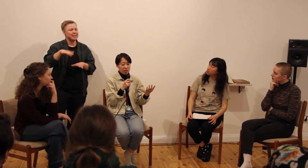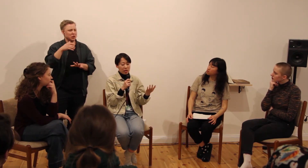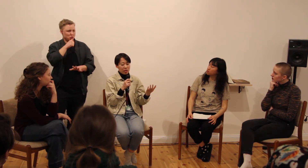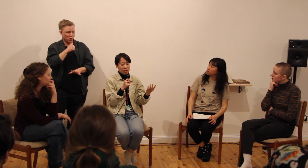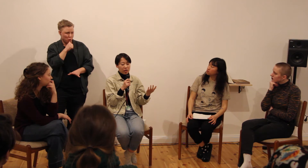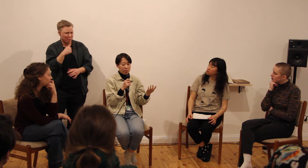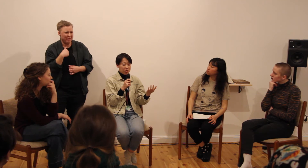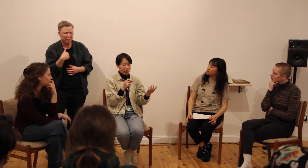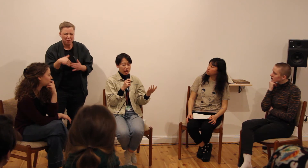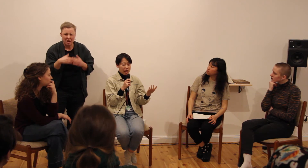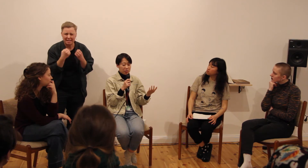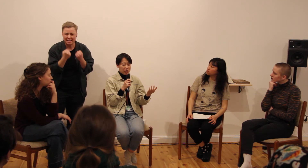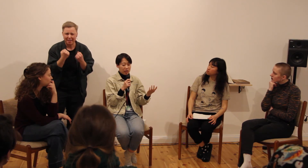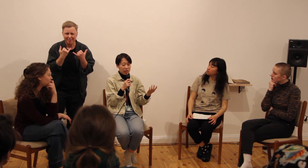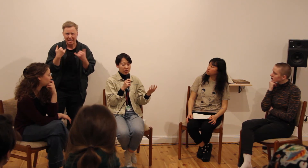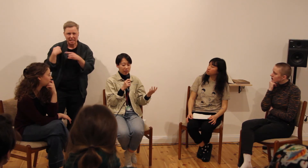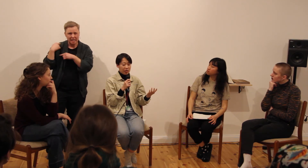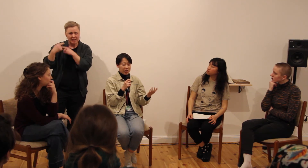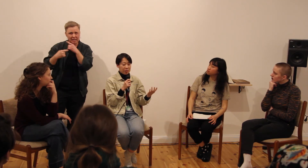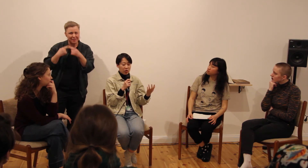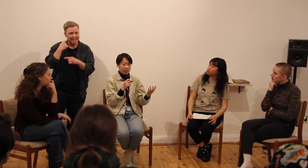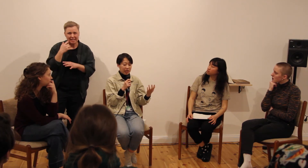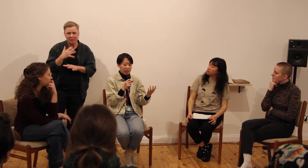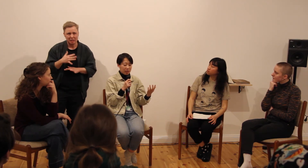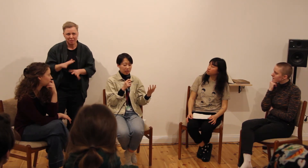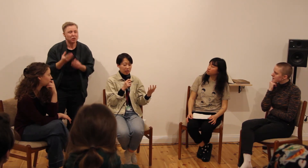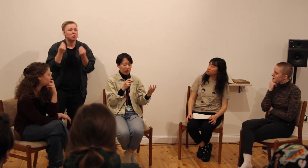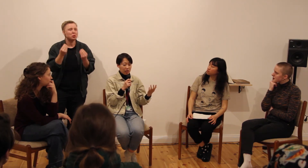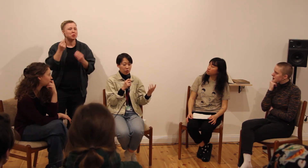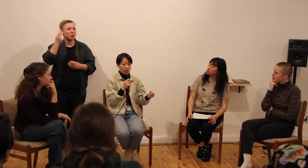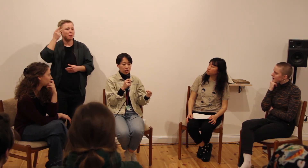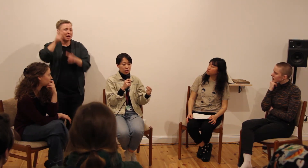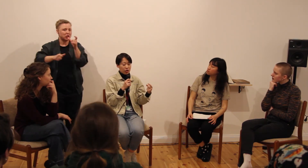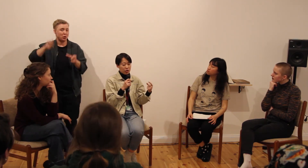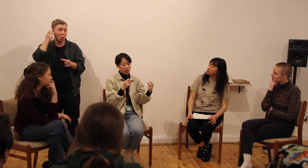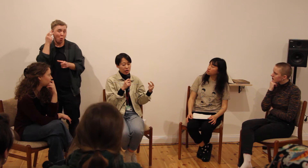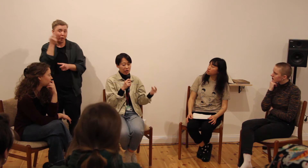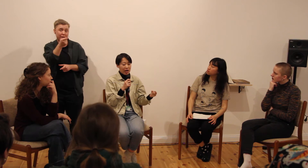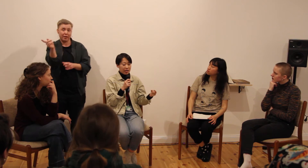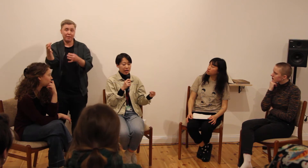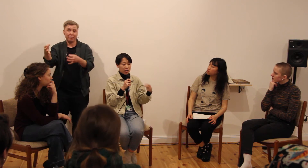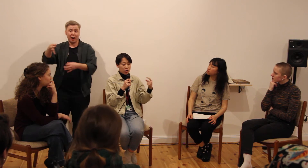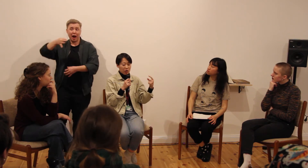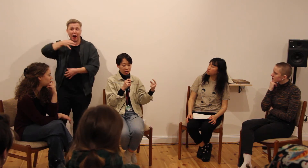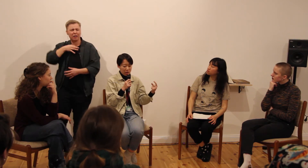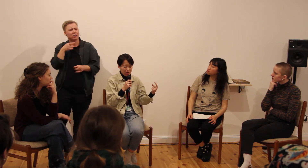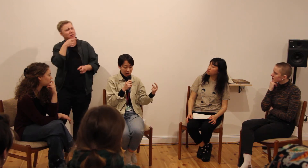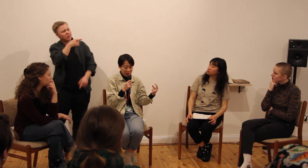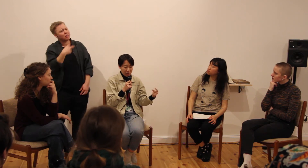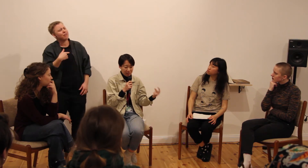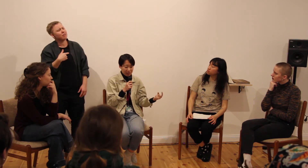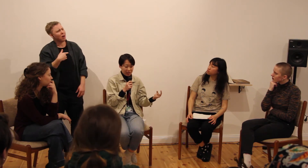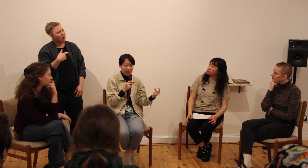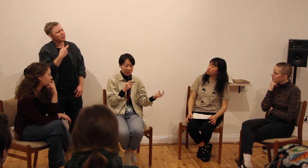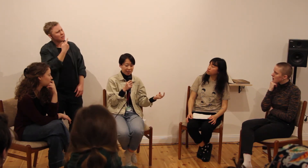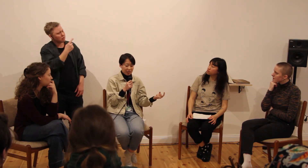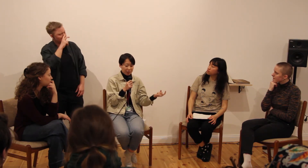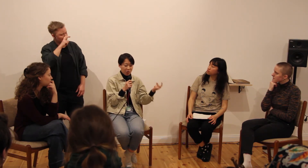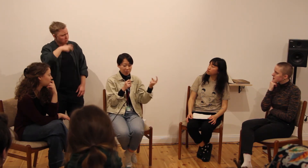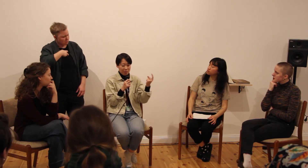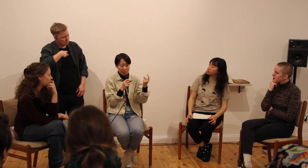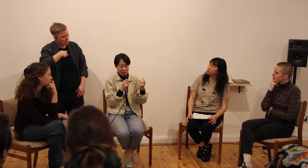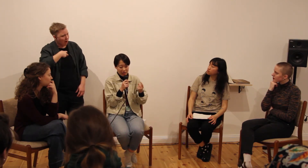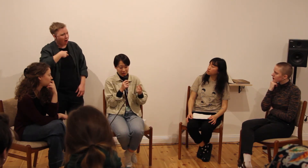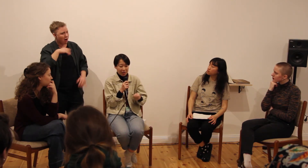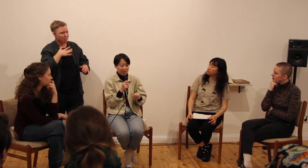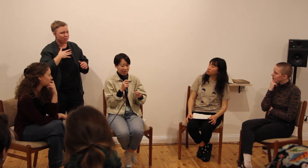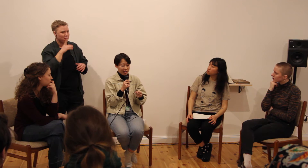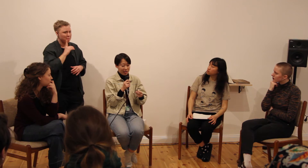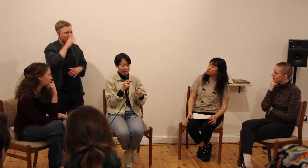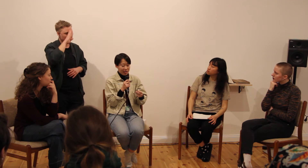Denn Leute haben mich oft gefragt: Wann hast du es mitbekommen, dass deine Eltern anders sind im Vergleich zu anderen?